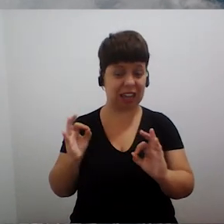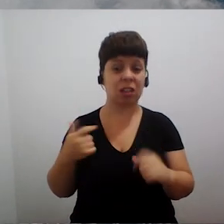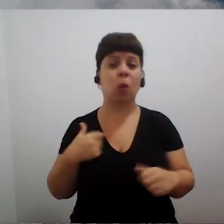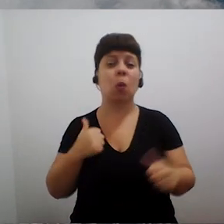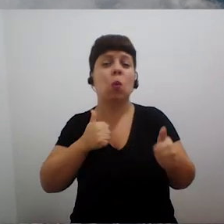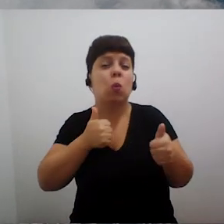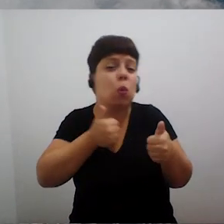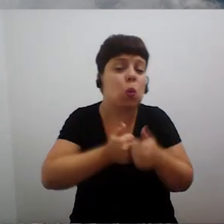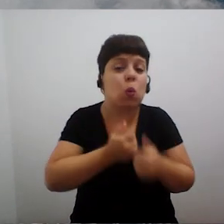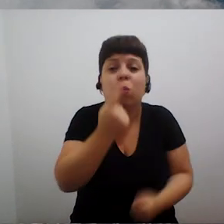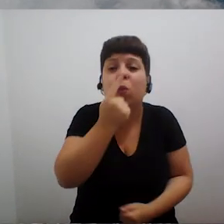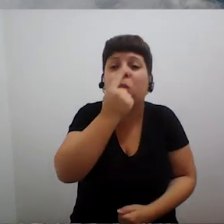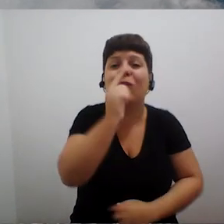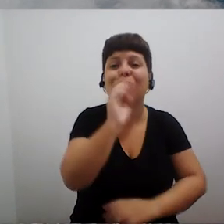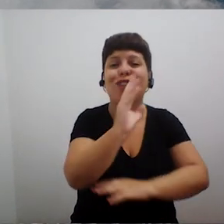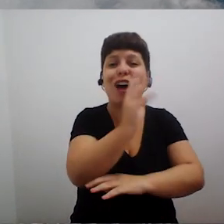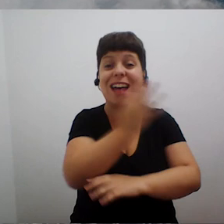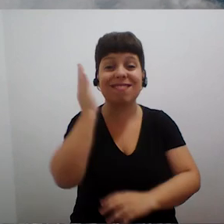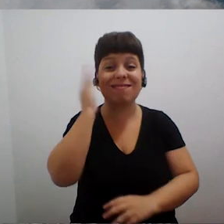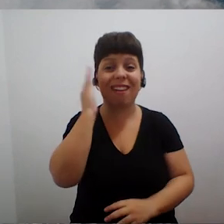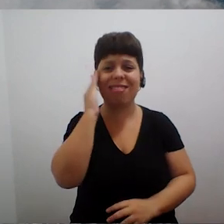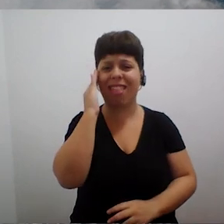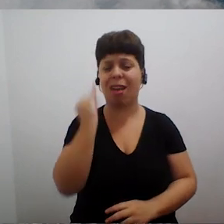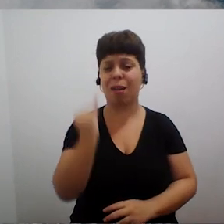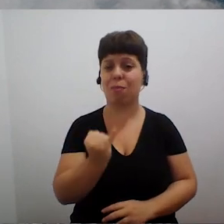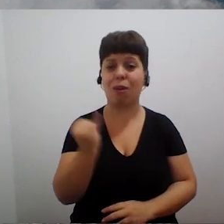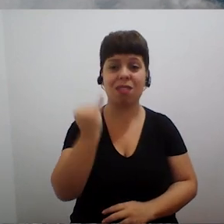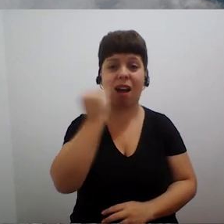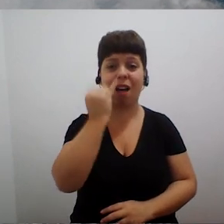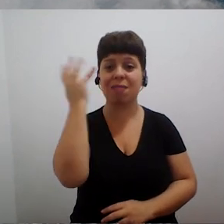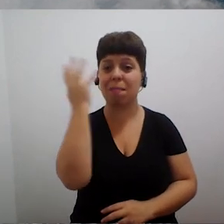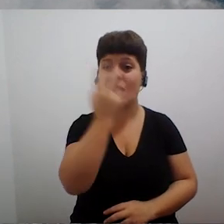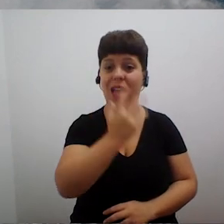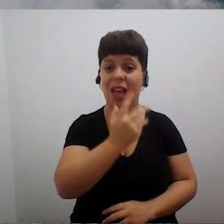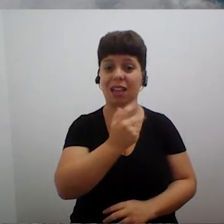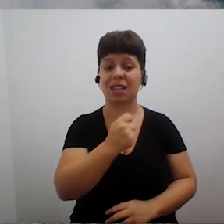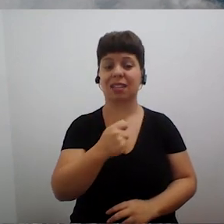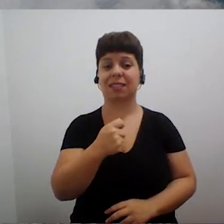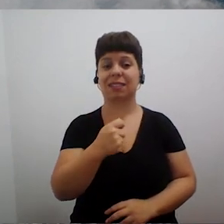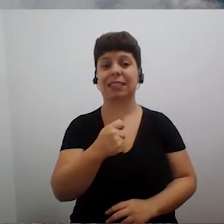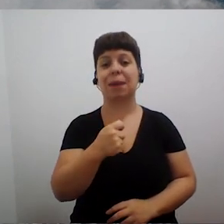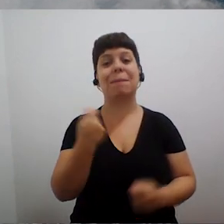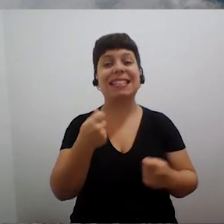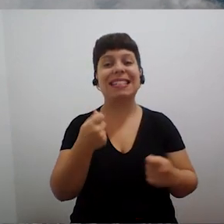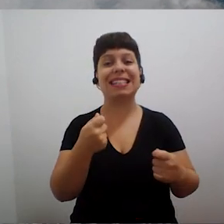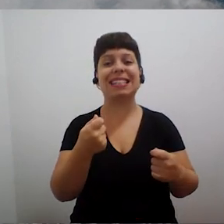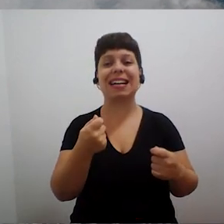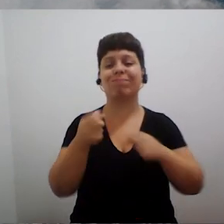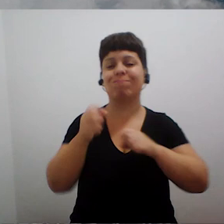as florestas para compreender a sua importância a sua beleza, a sua transcendência, ela faz-se bastante necessária